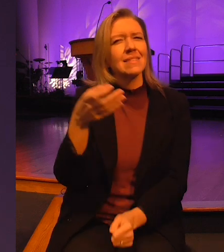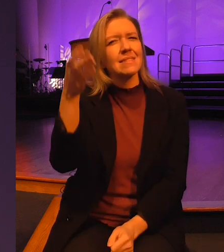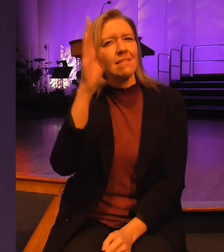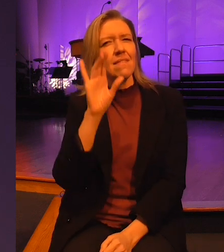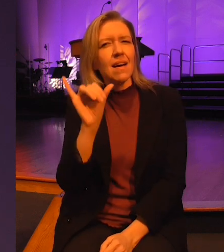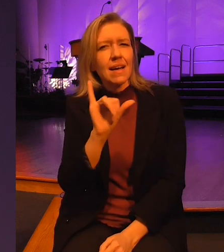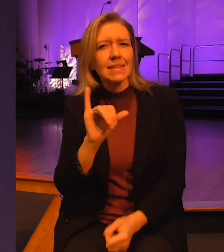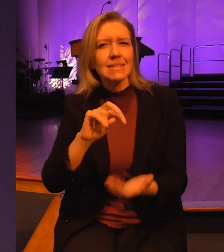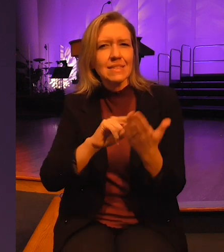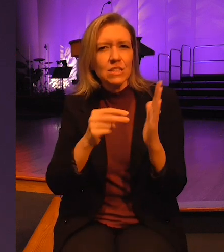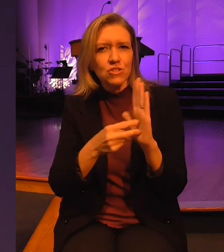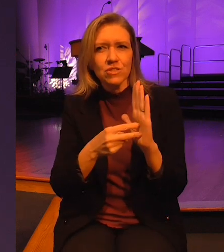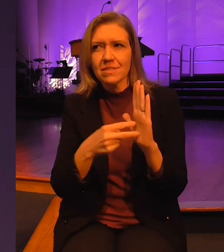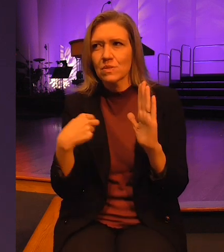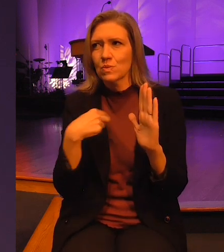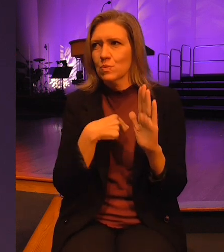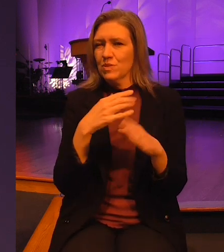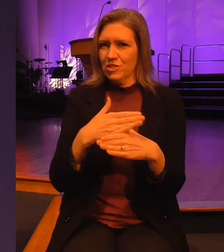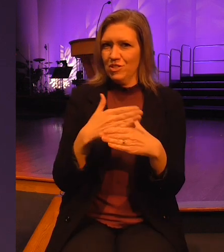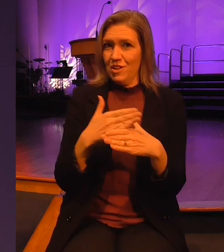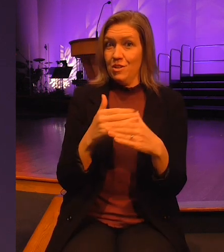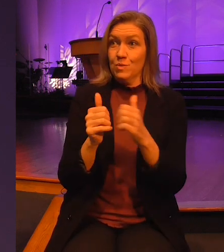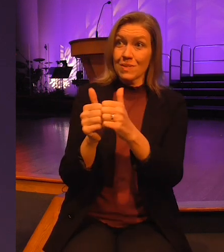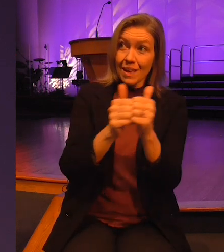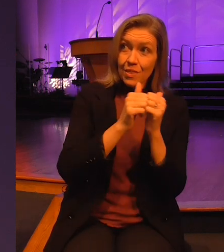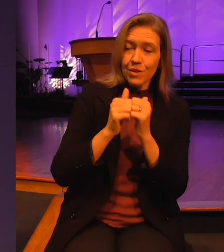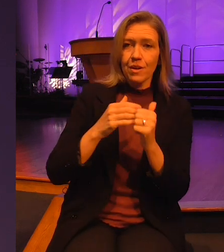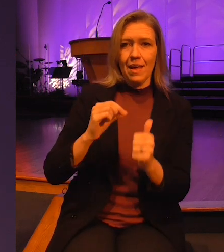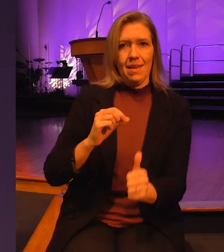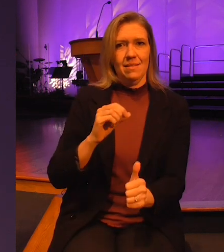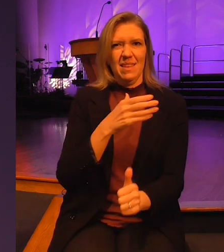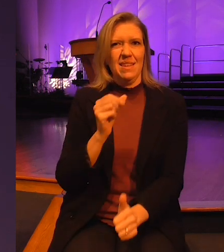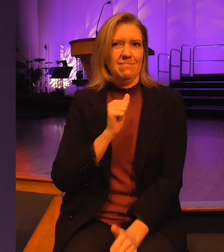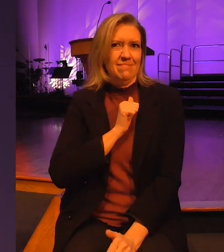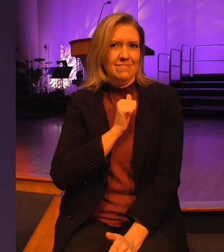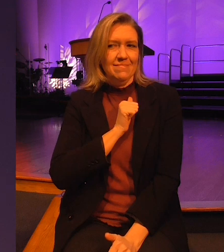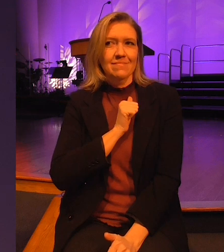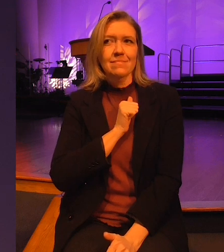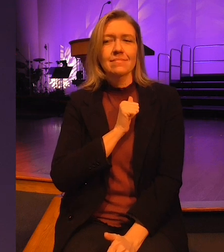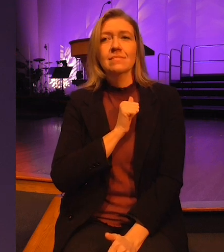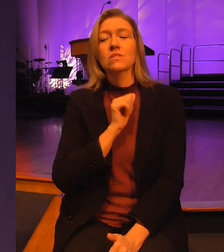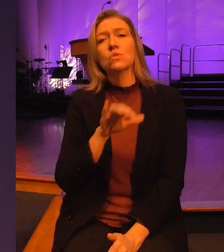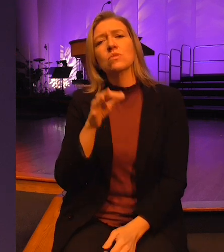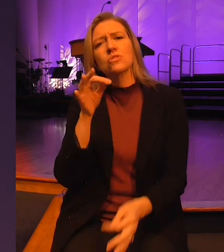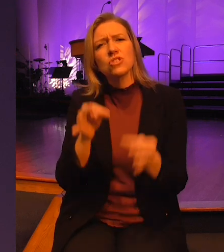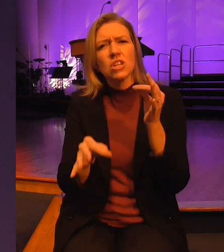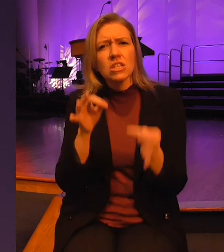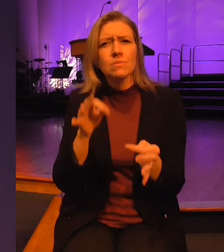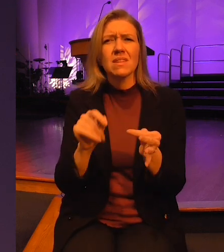juntos y dentro de nosotros mismos, dejando atrás el Juicio, el pasado, lo que era saber,